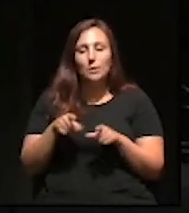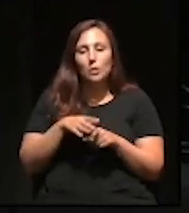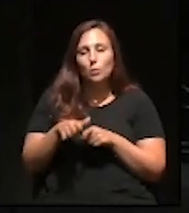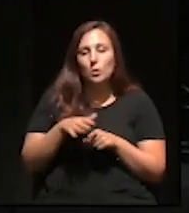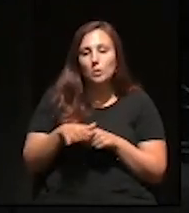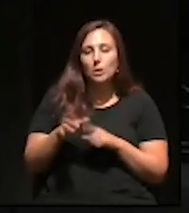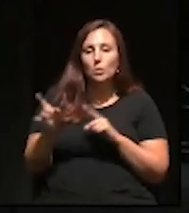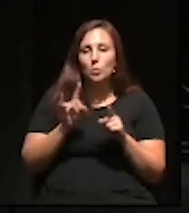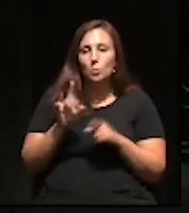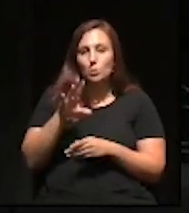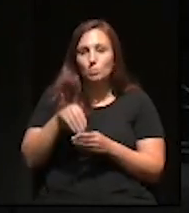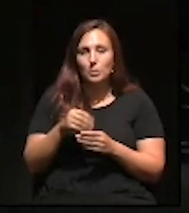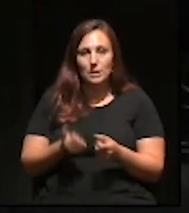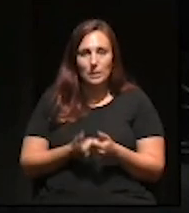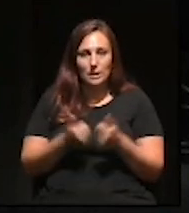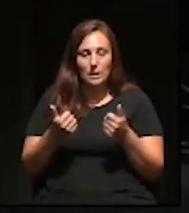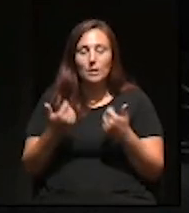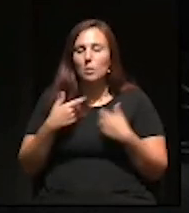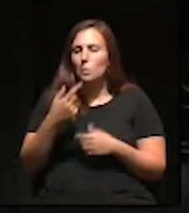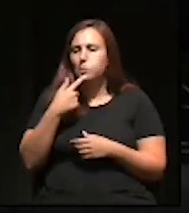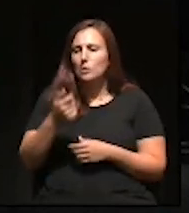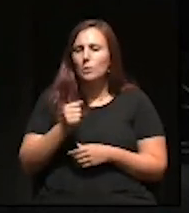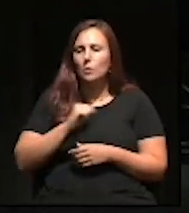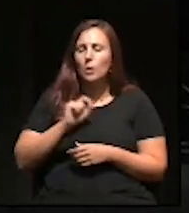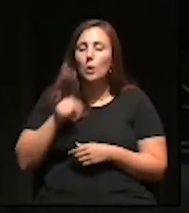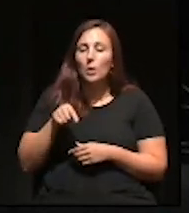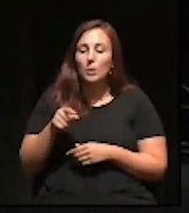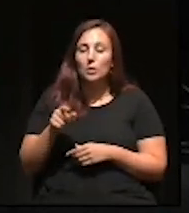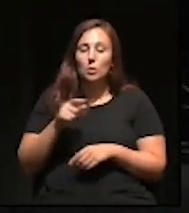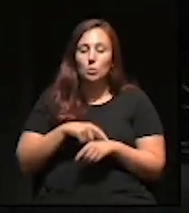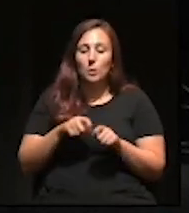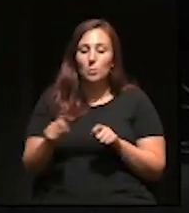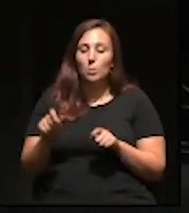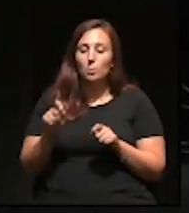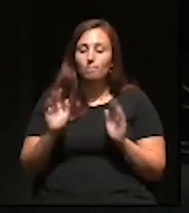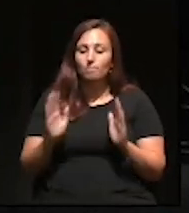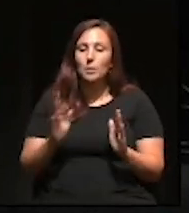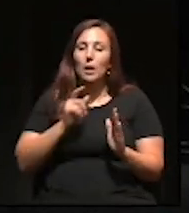E portanto, a minha pergunta hoje é: o que vai ser feito neste mês de agosto? E quantas escolas vão voltar